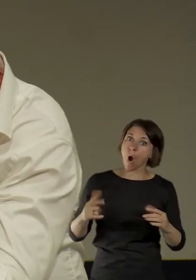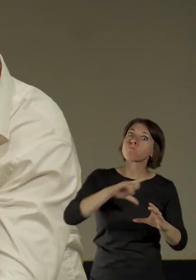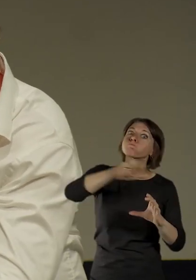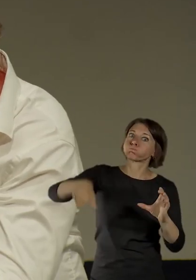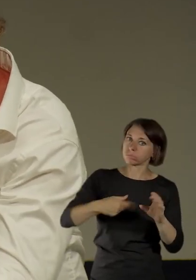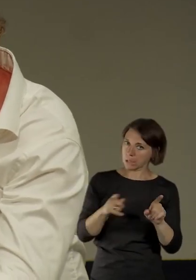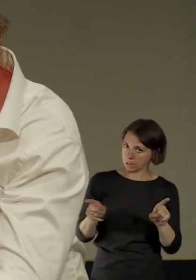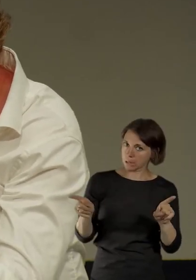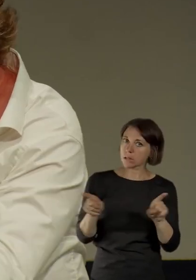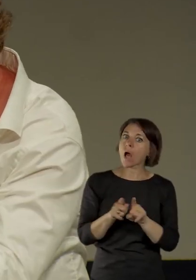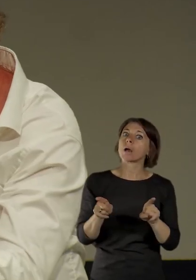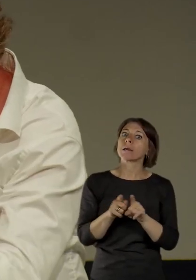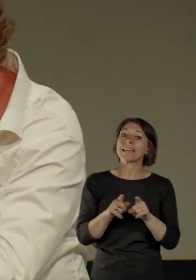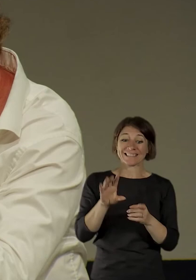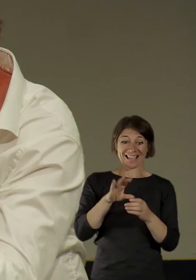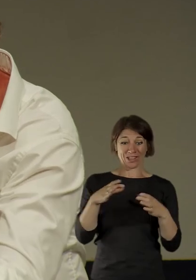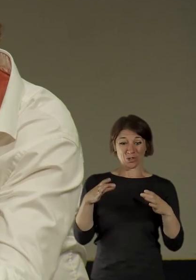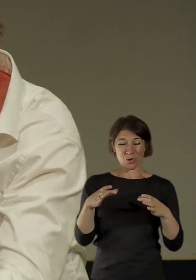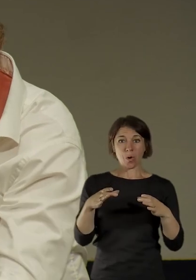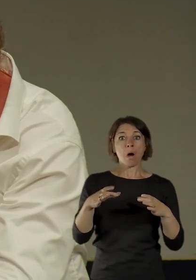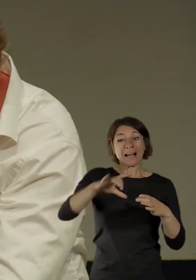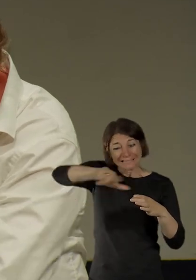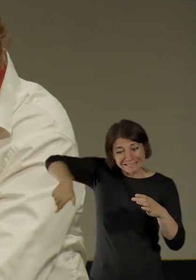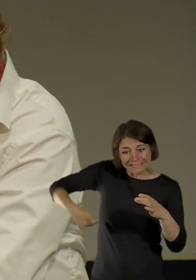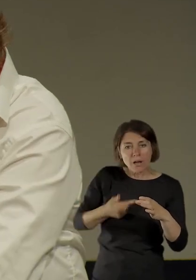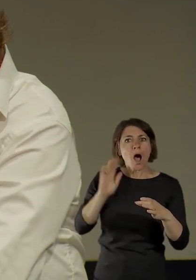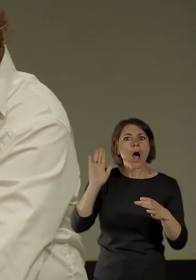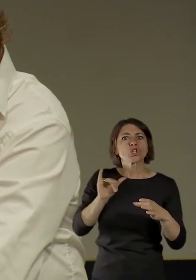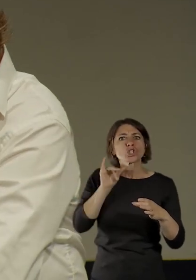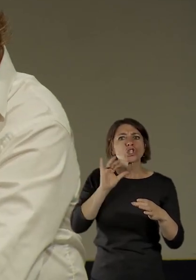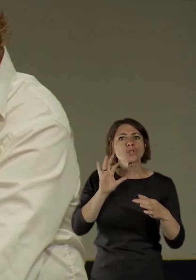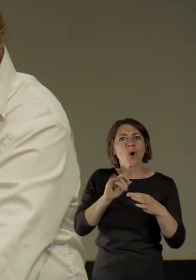až u Jižní spojky. To si představte, za kopcem u Jižní spojky.